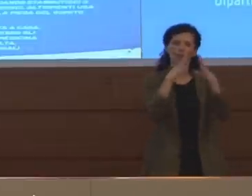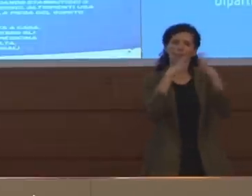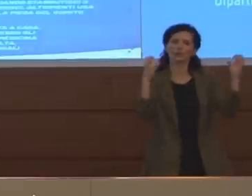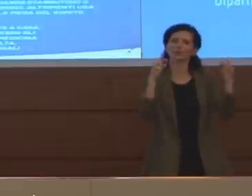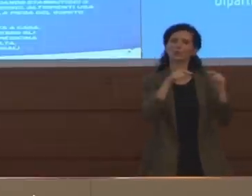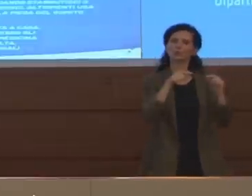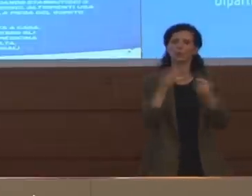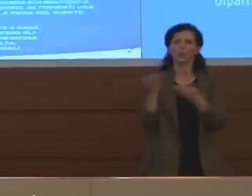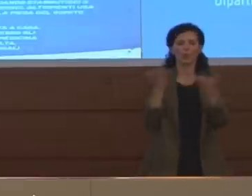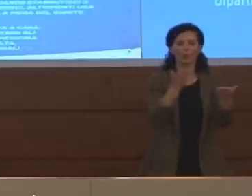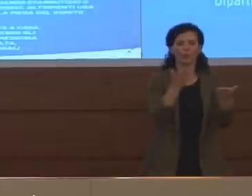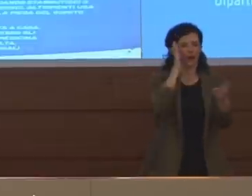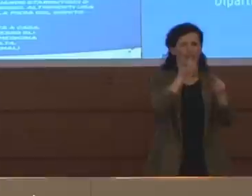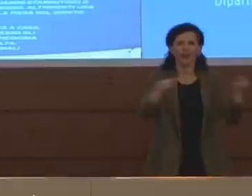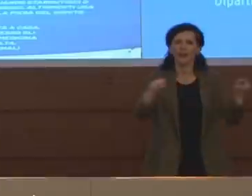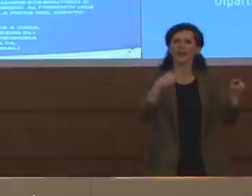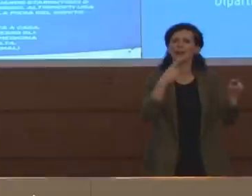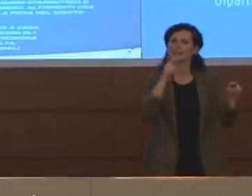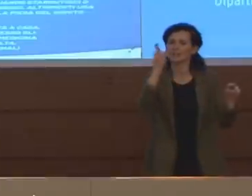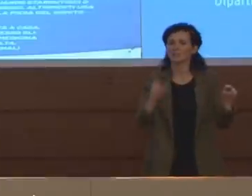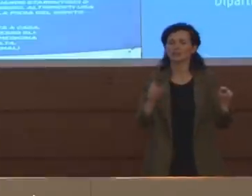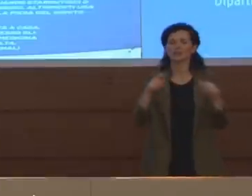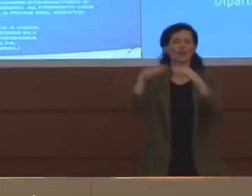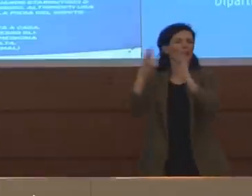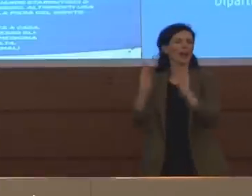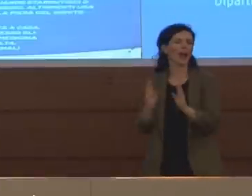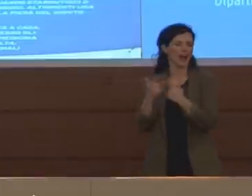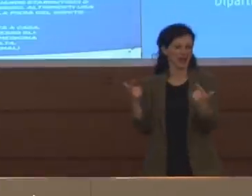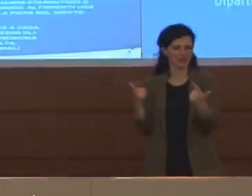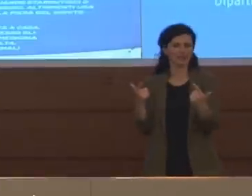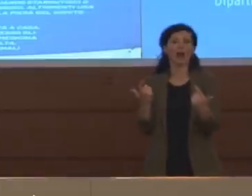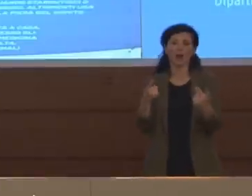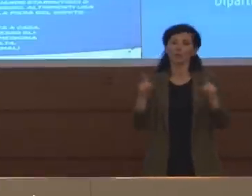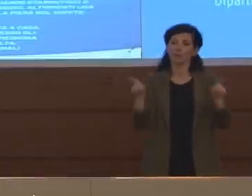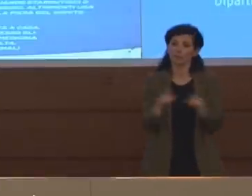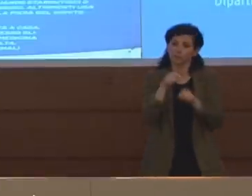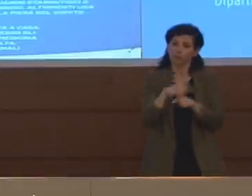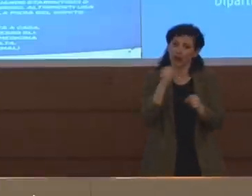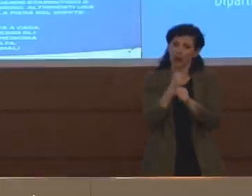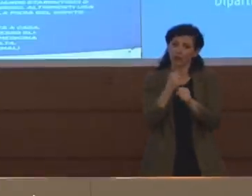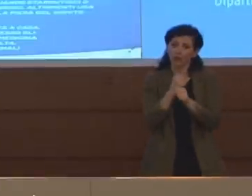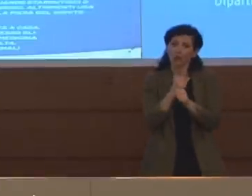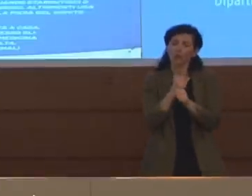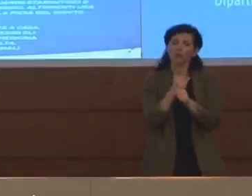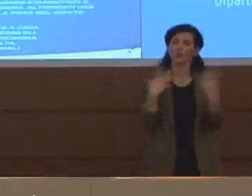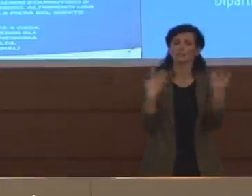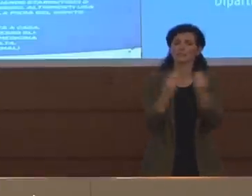E' un'attività che abbiamo avviato con gli enti locali, con le Regioni dalle